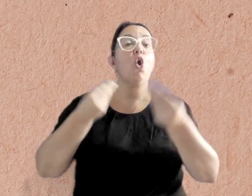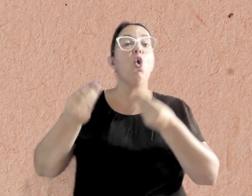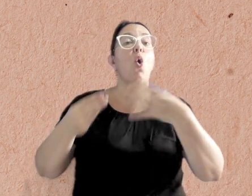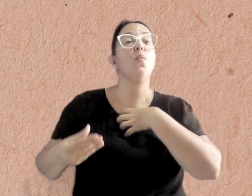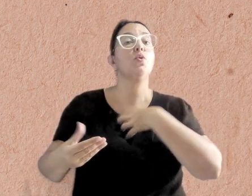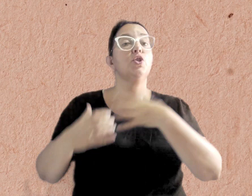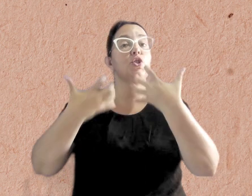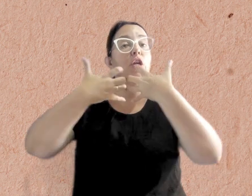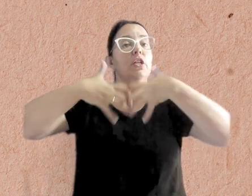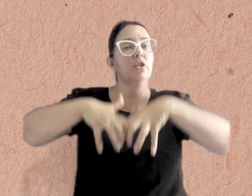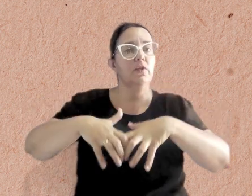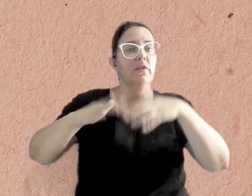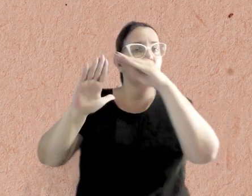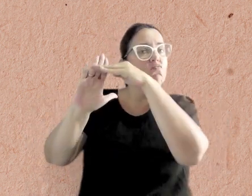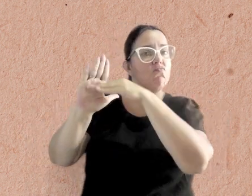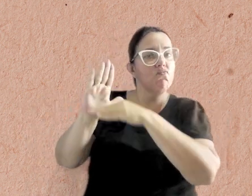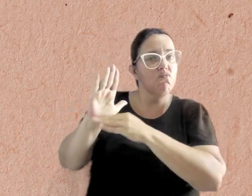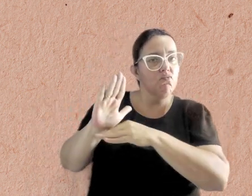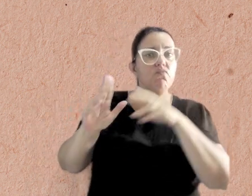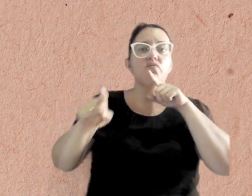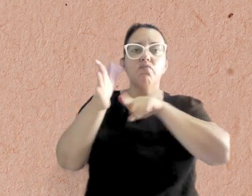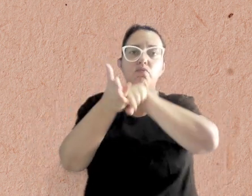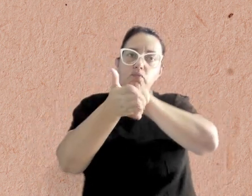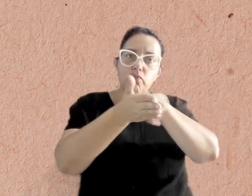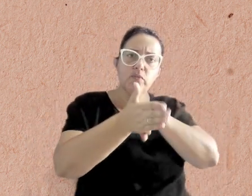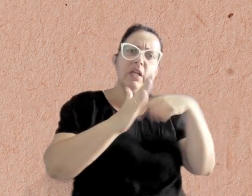aplicação de 23 formulários às coordenações dos PEAs,